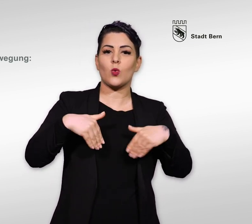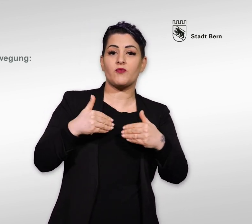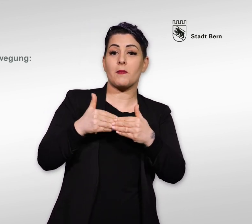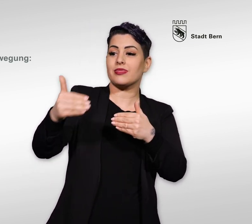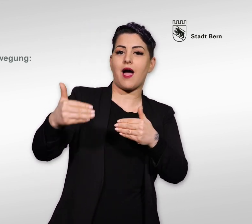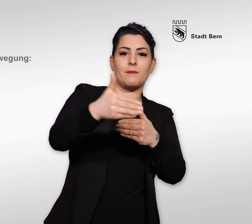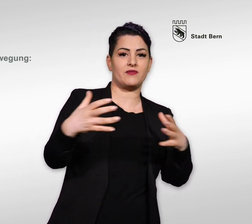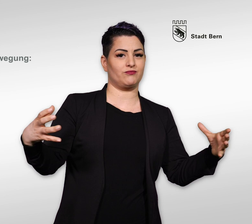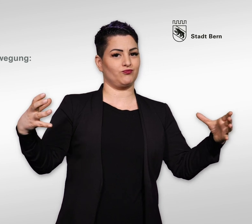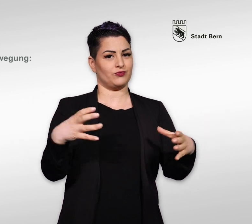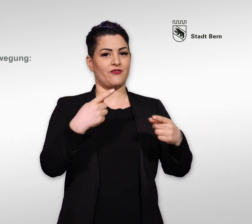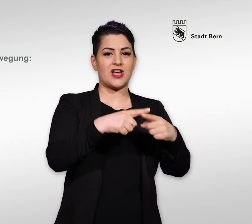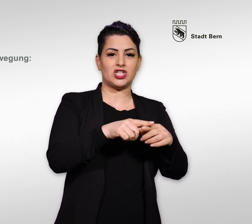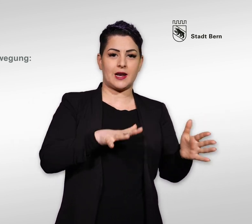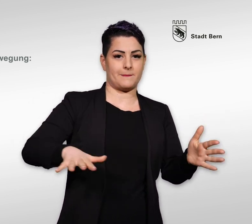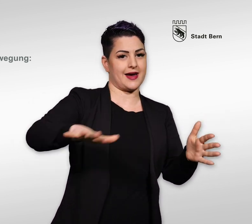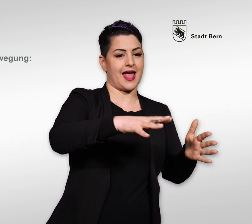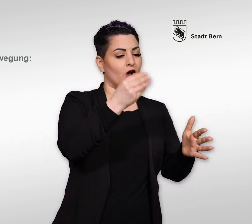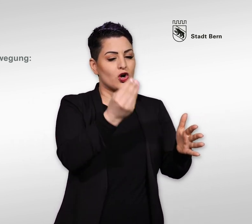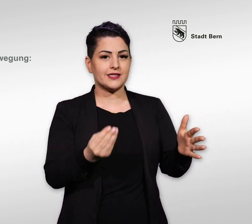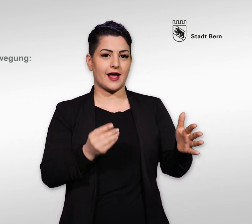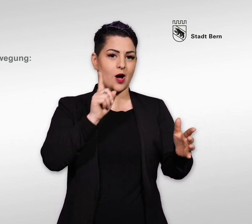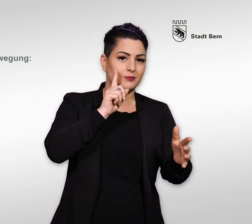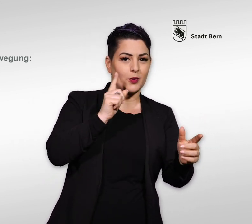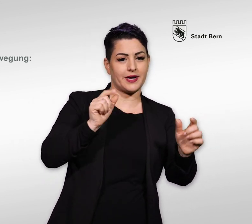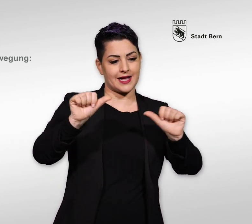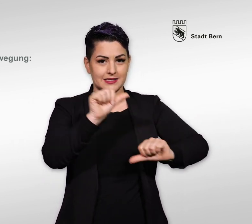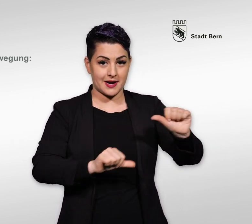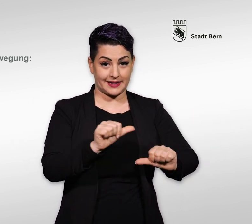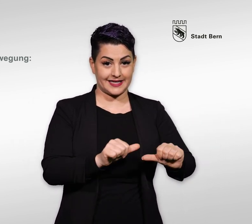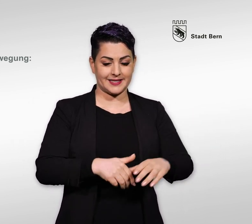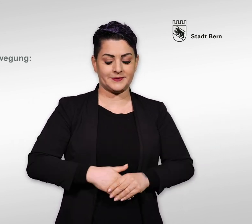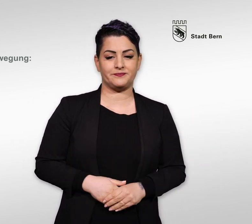und Jugendliche in den verschiedensten Bereichen künstlerisch experimentieren.